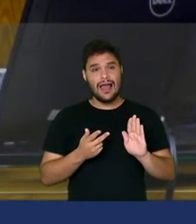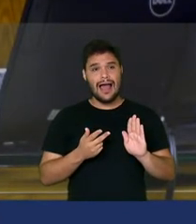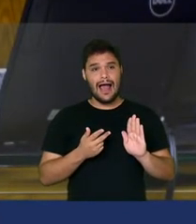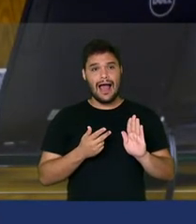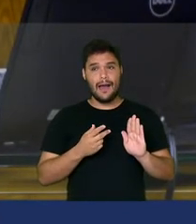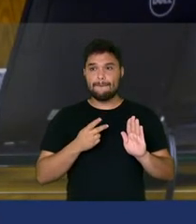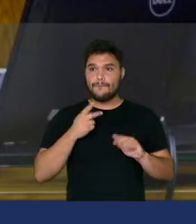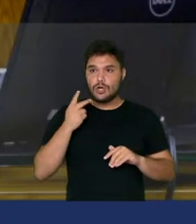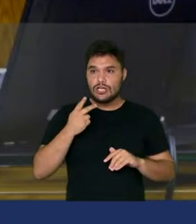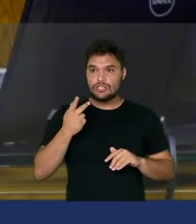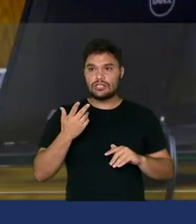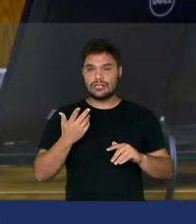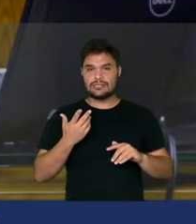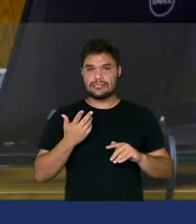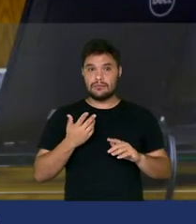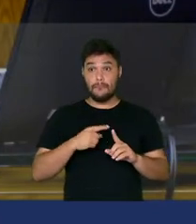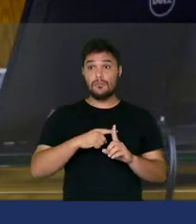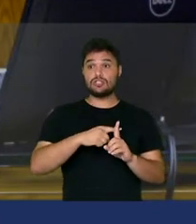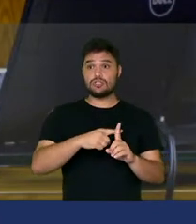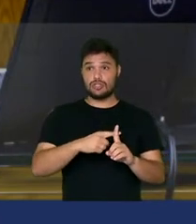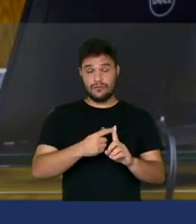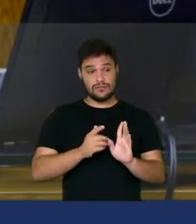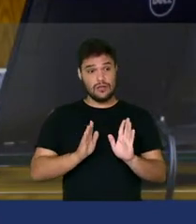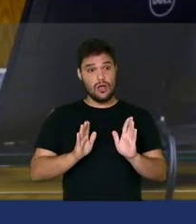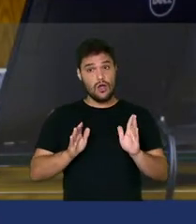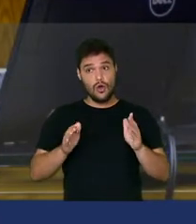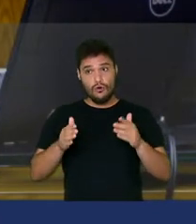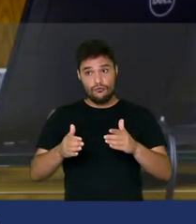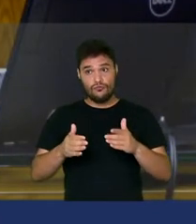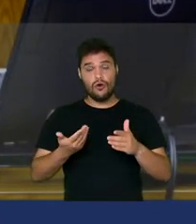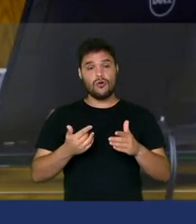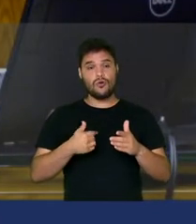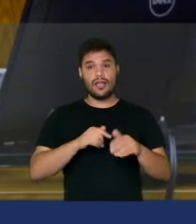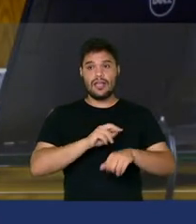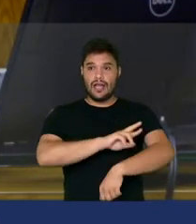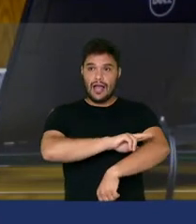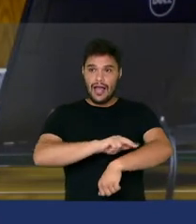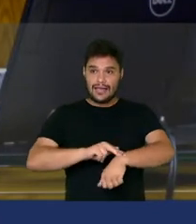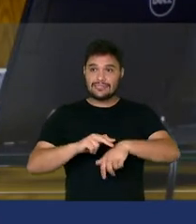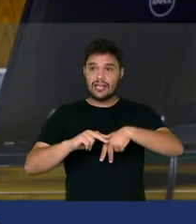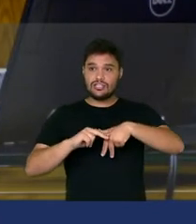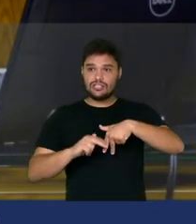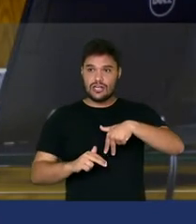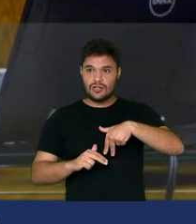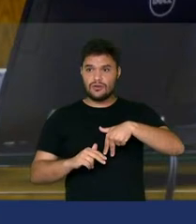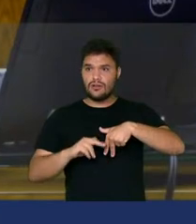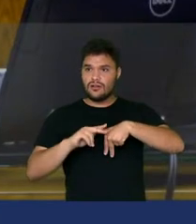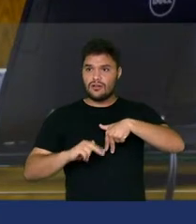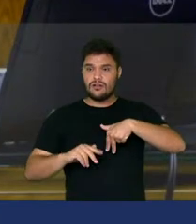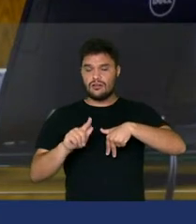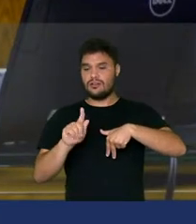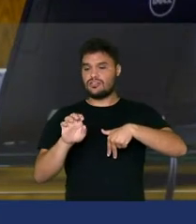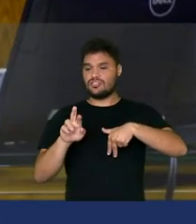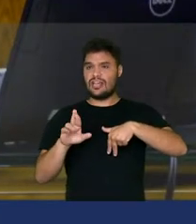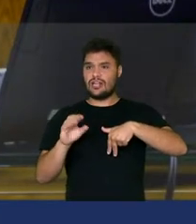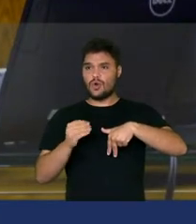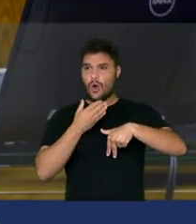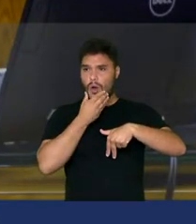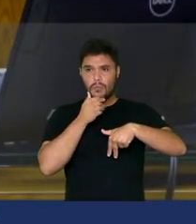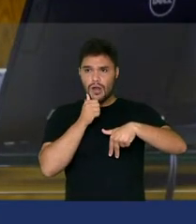CUIDADO AQUI DE LER O TEXTO, O TEXTO SIMPLESMENTE REMETE A POLÍTICAS AFIRMATIVAS COM RECORTE DE RAÇA E DE GÊ